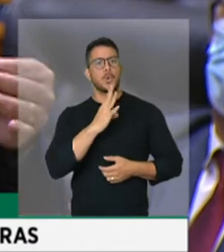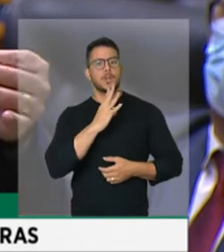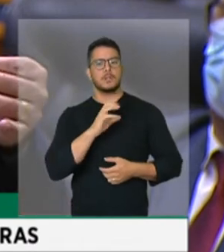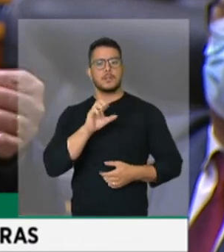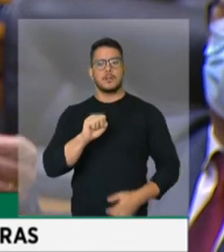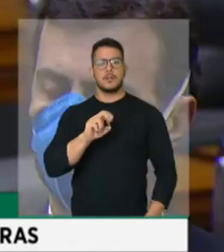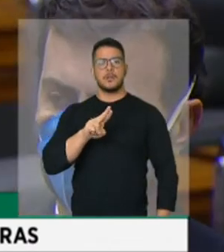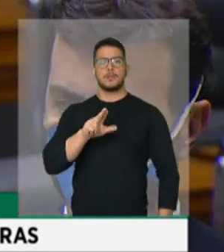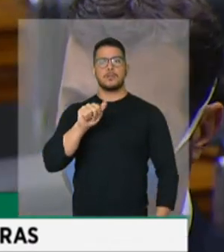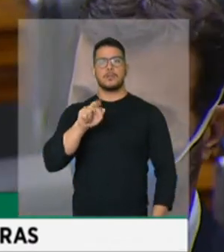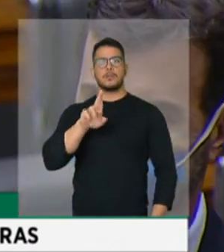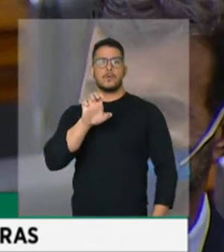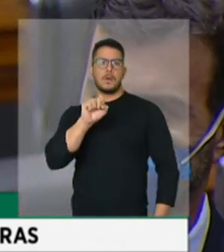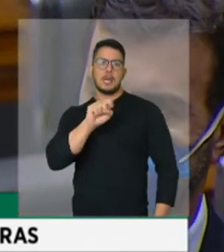SUA SUÁREZ, A BÉIA TIE